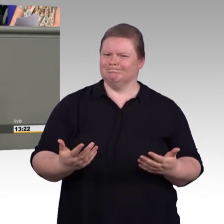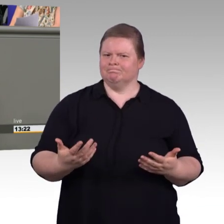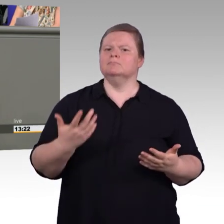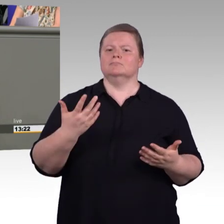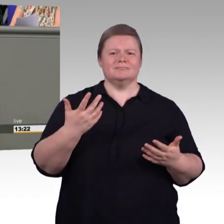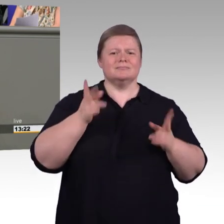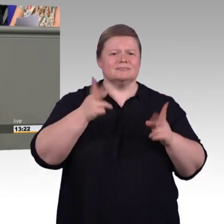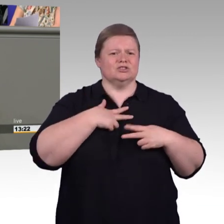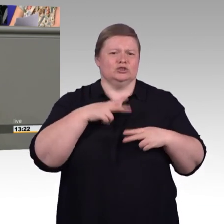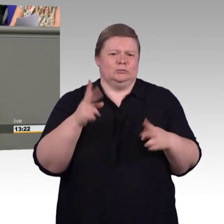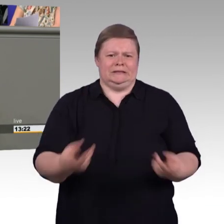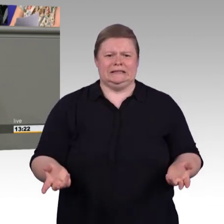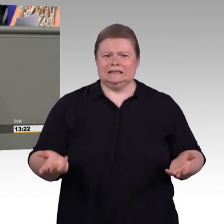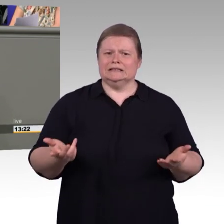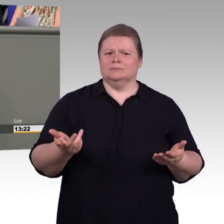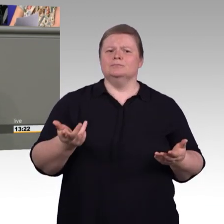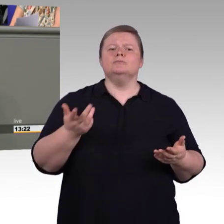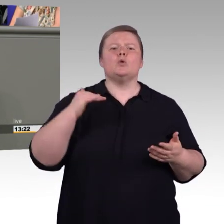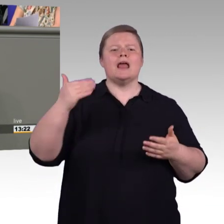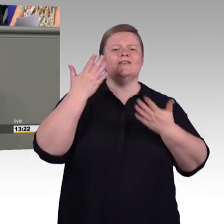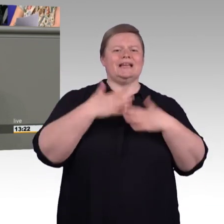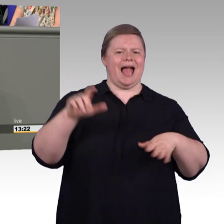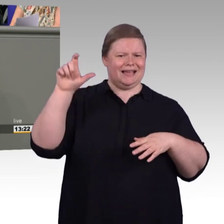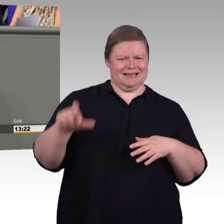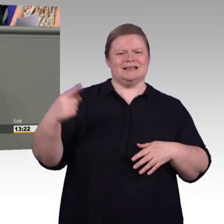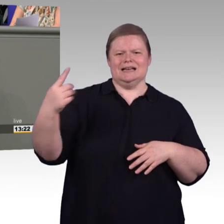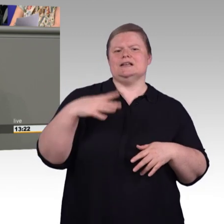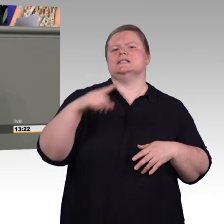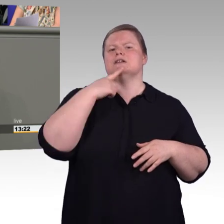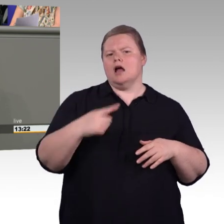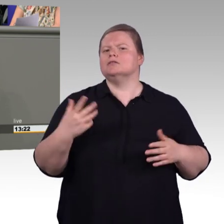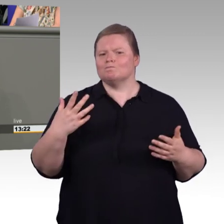und wir dann die Grundgesetzänderung mit der erforderlichen Mehrheit durchsetzen werden.